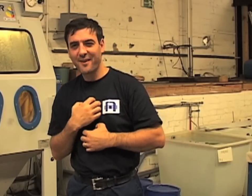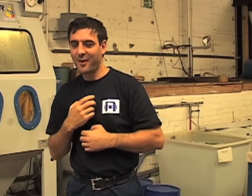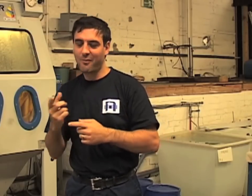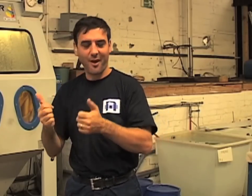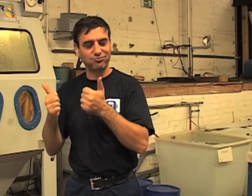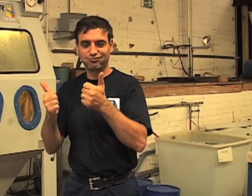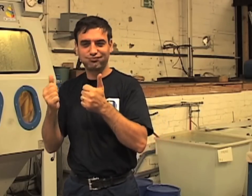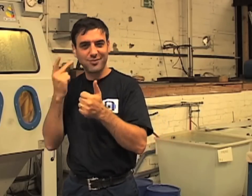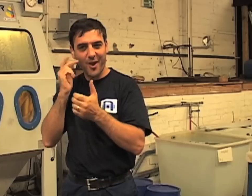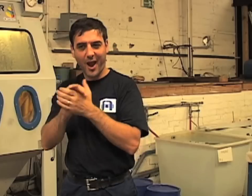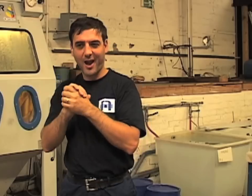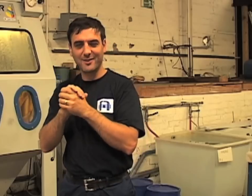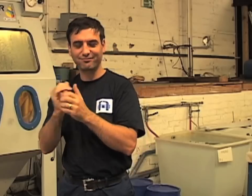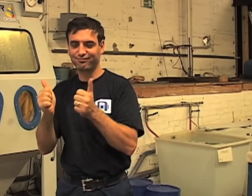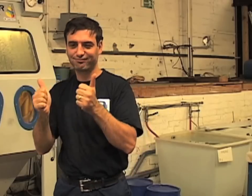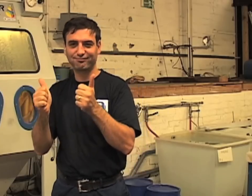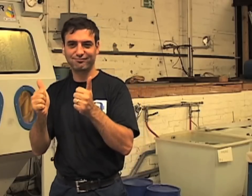C'est une belle amitié.